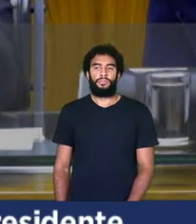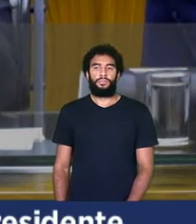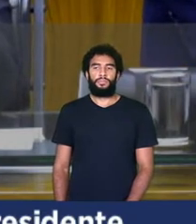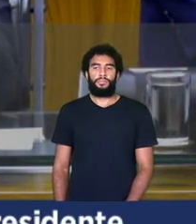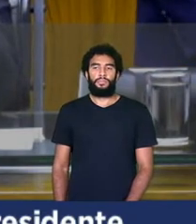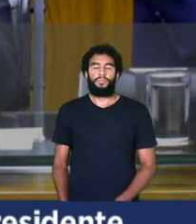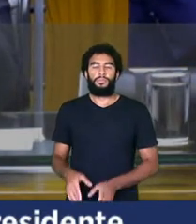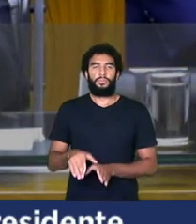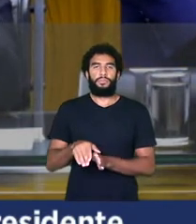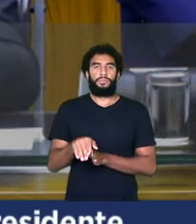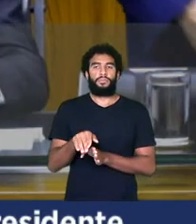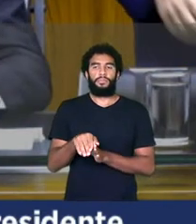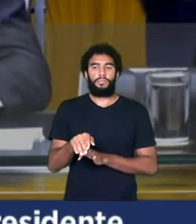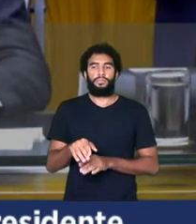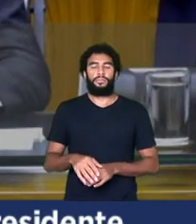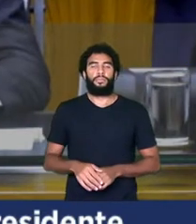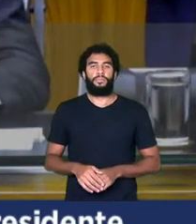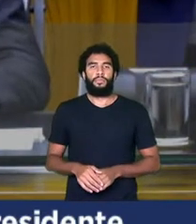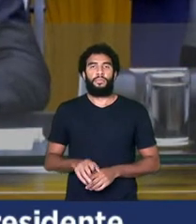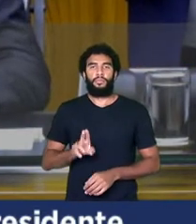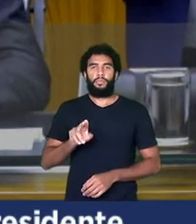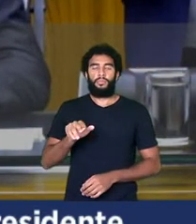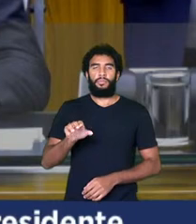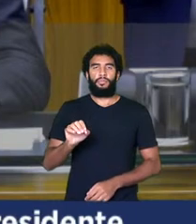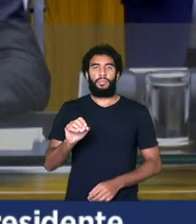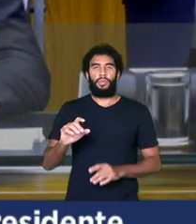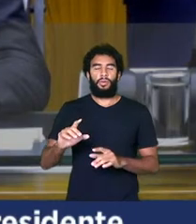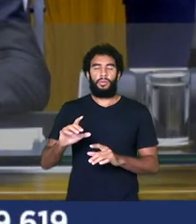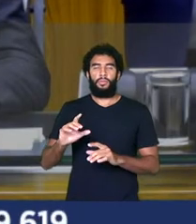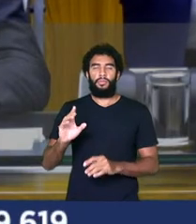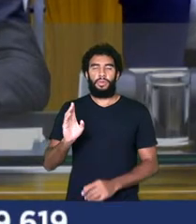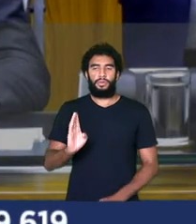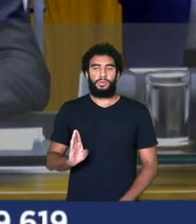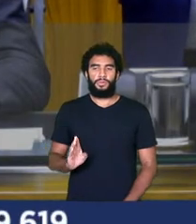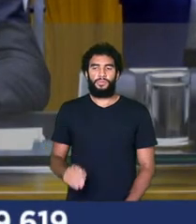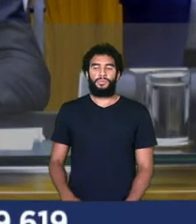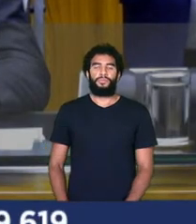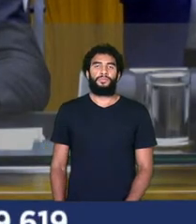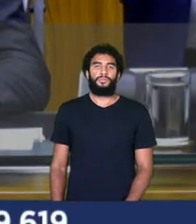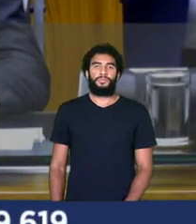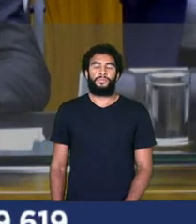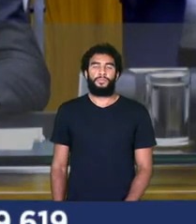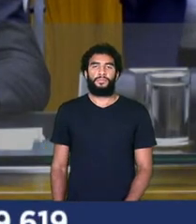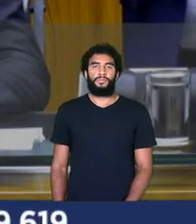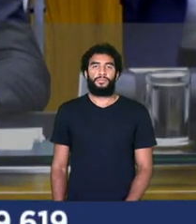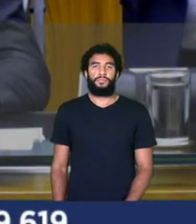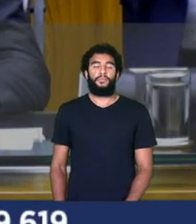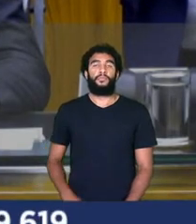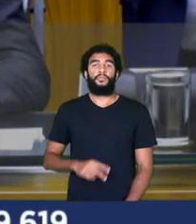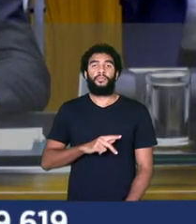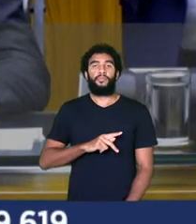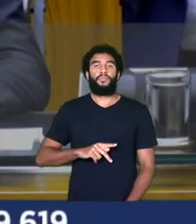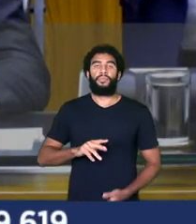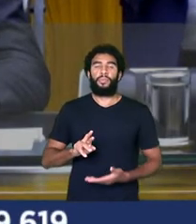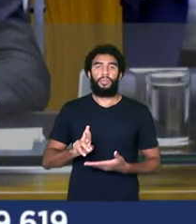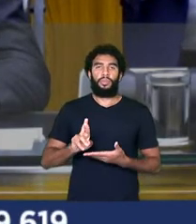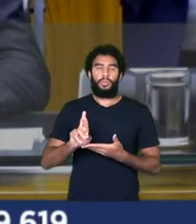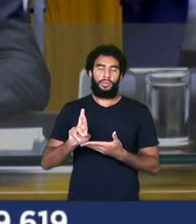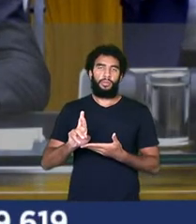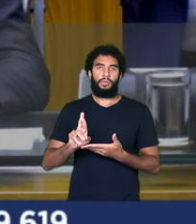ORIENTA ... ORIENTAÇÃO DE BANCADA. COMO ORIENTA O UNIÃO BRASIL? [DEPUTADO]: PRESIDENTE, NO CASO DA